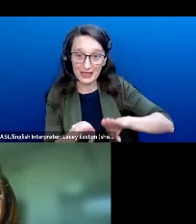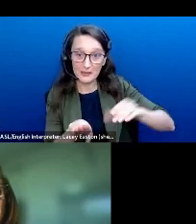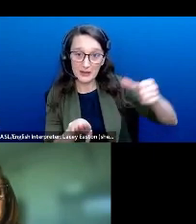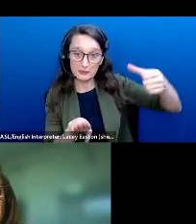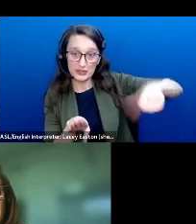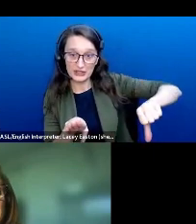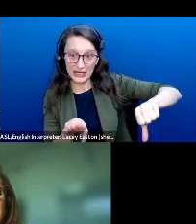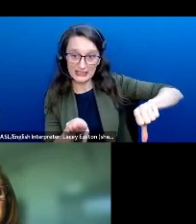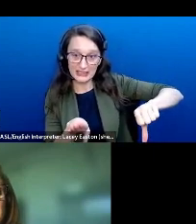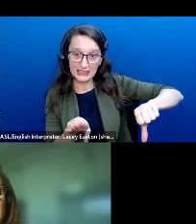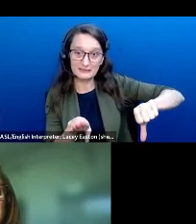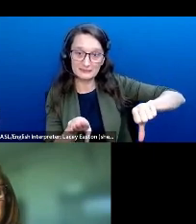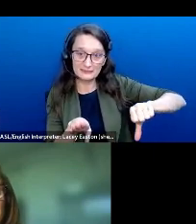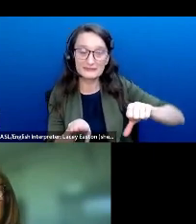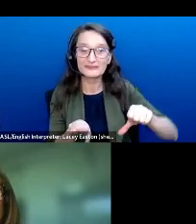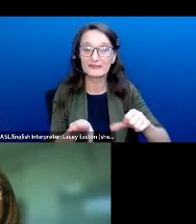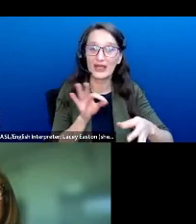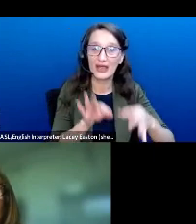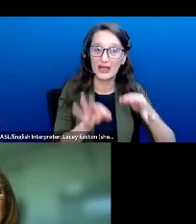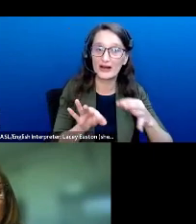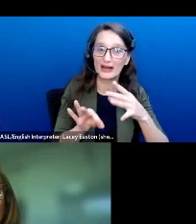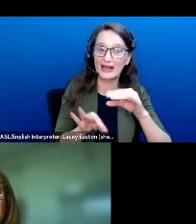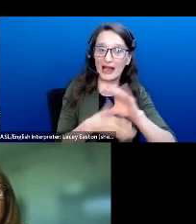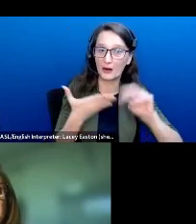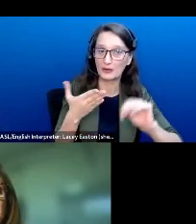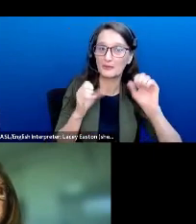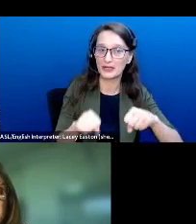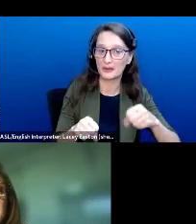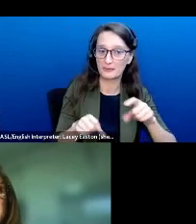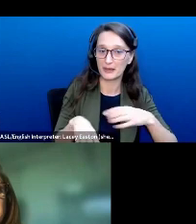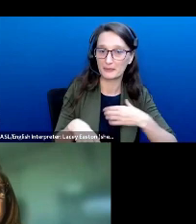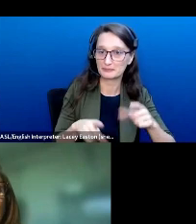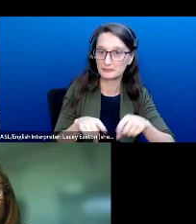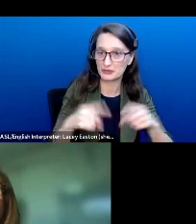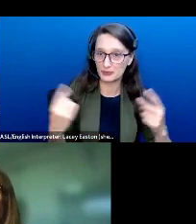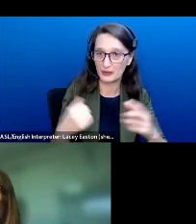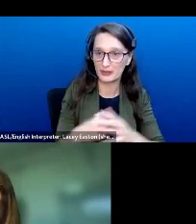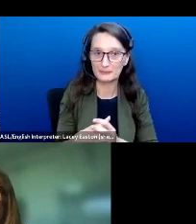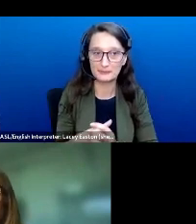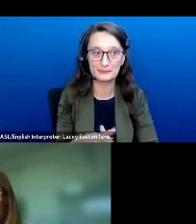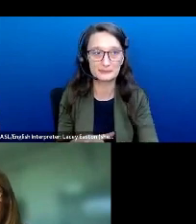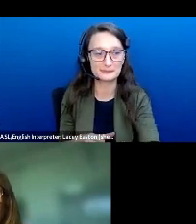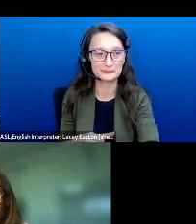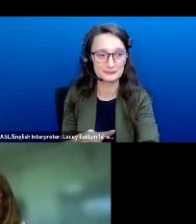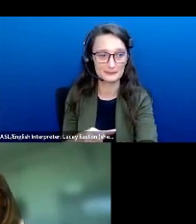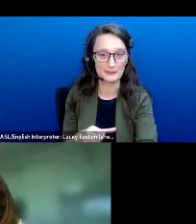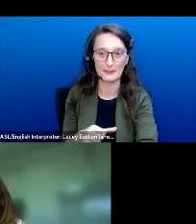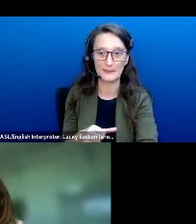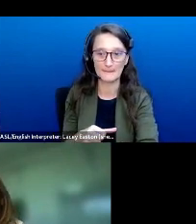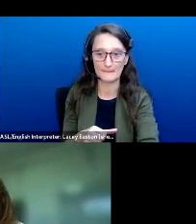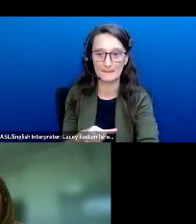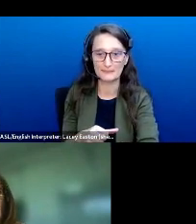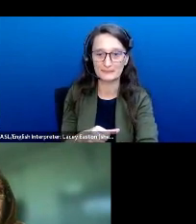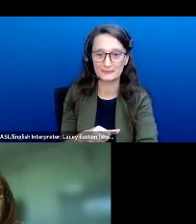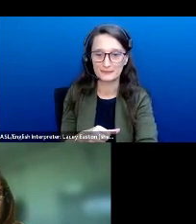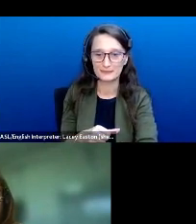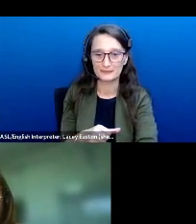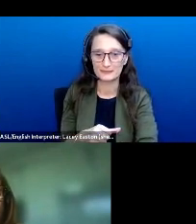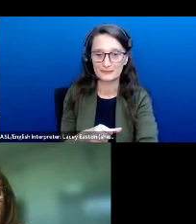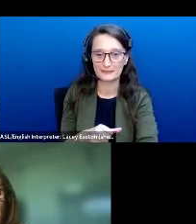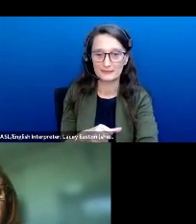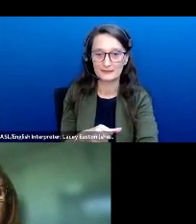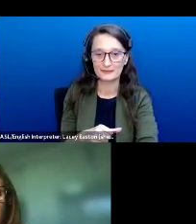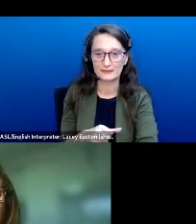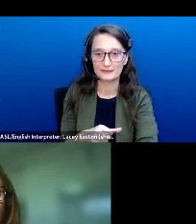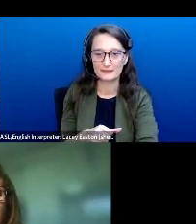siguiente diapositiva por favor Rayleen ¿querías agregar oh bien lo estás haciendo muy bien Jules quejas estatales uh